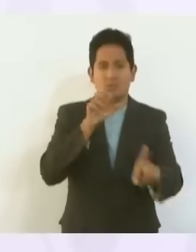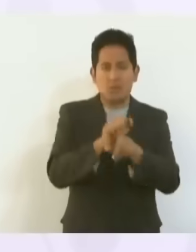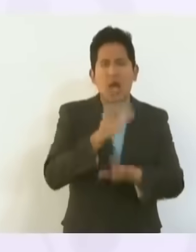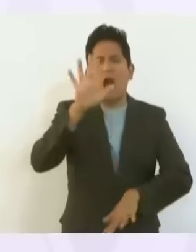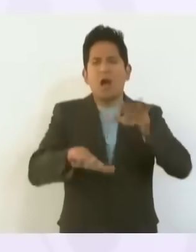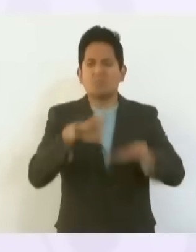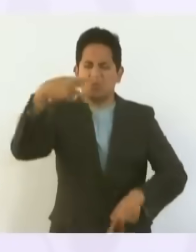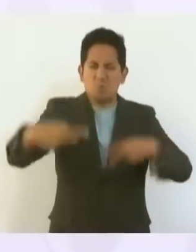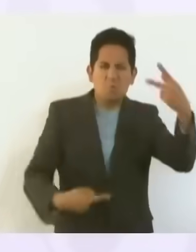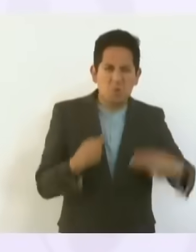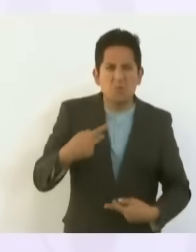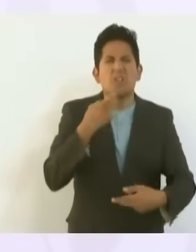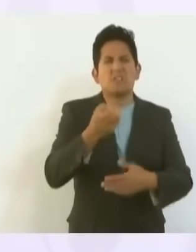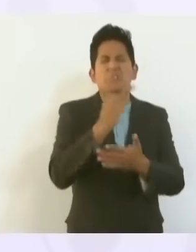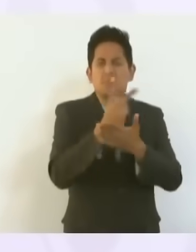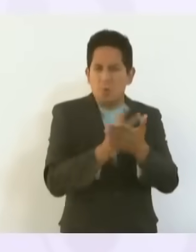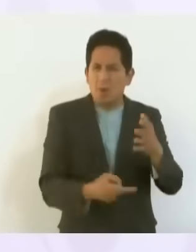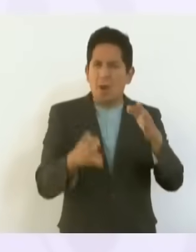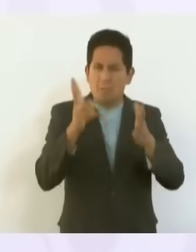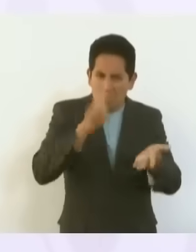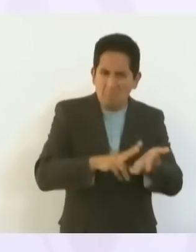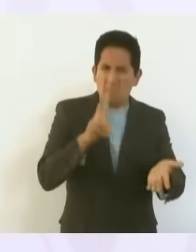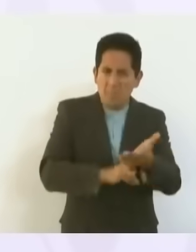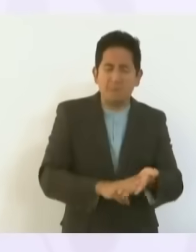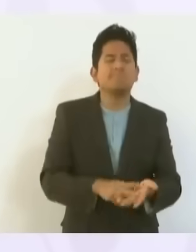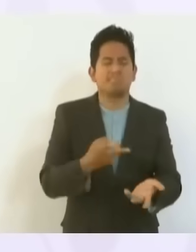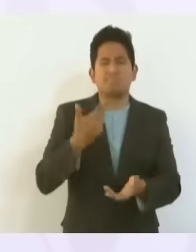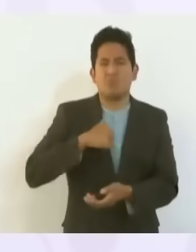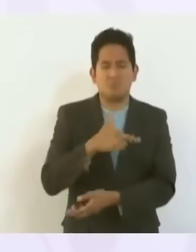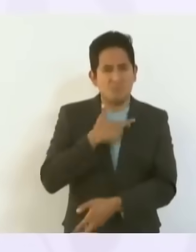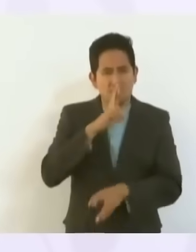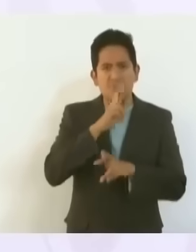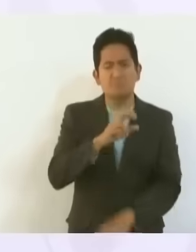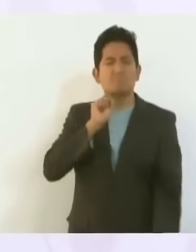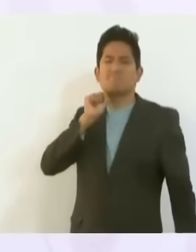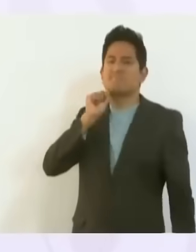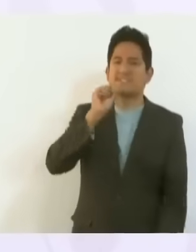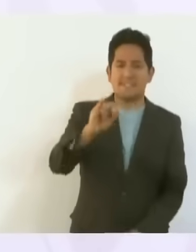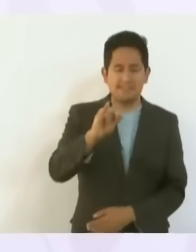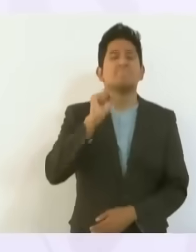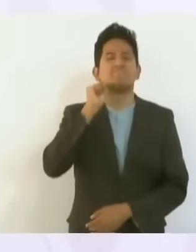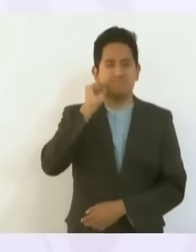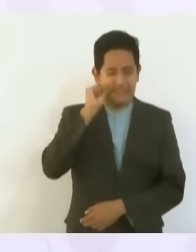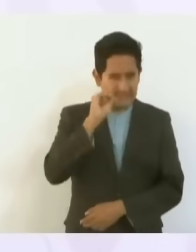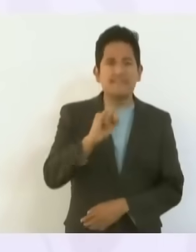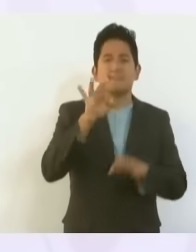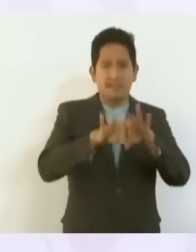realmente vale la pena y la respuesta es contundente. Sí, sí vale la pena. Si solo